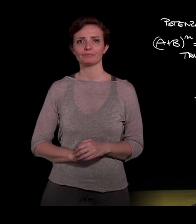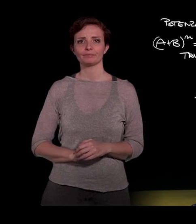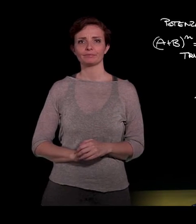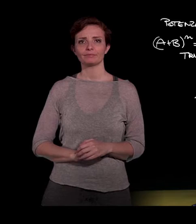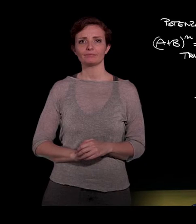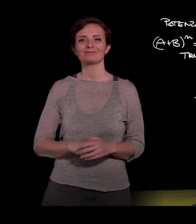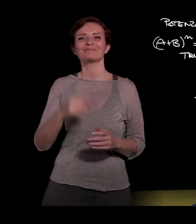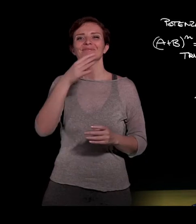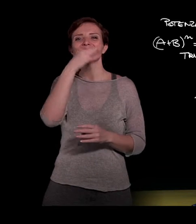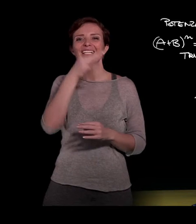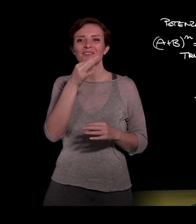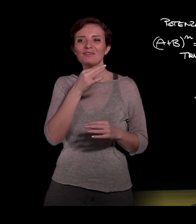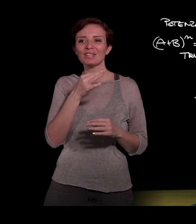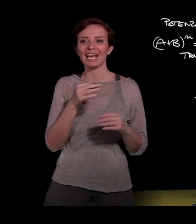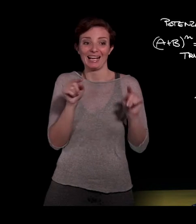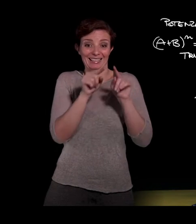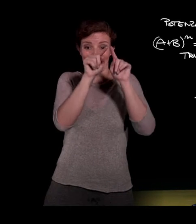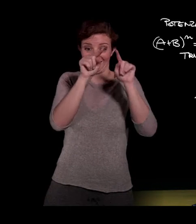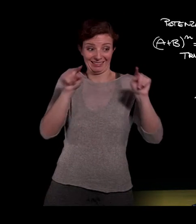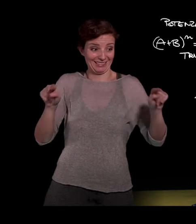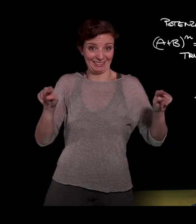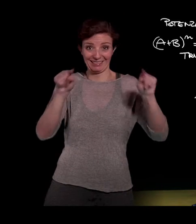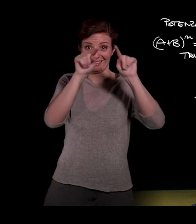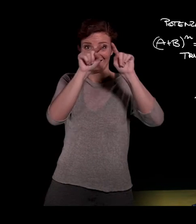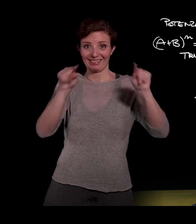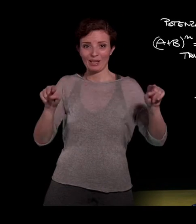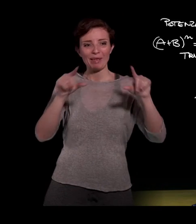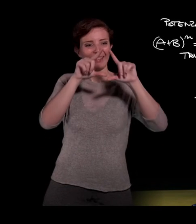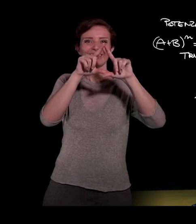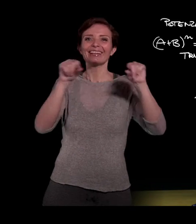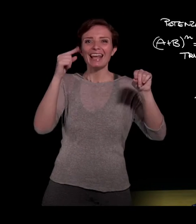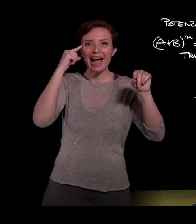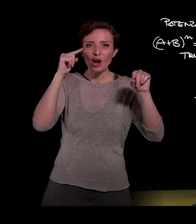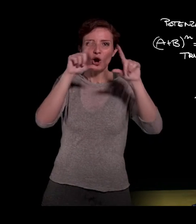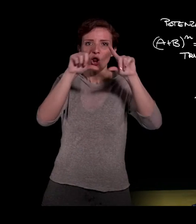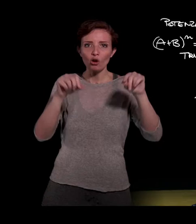Vedete che i lati obliqui del triangolo sono sempre caratterizzati dal numero 1,